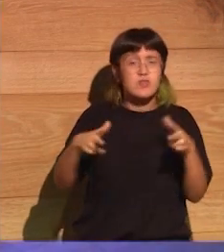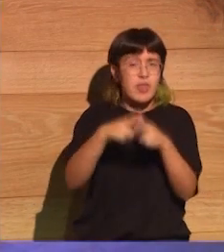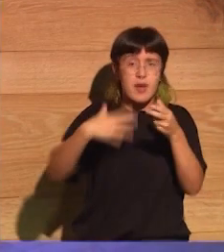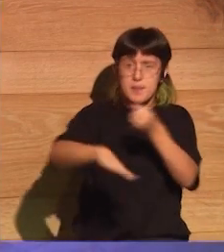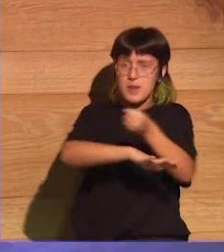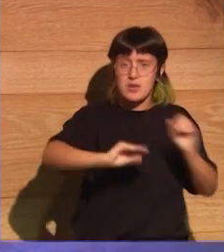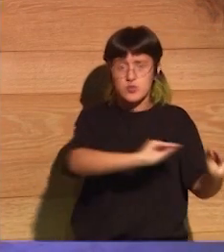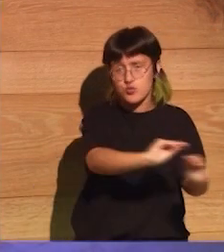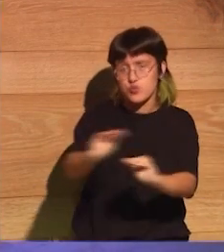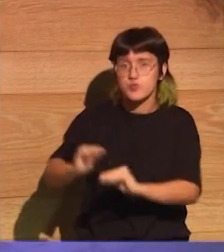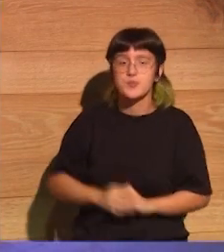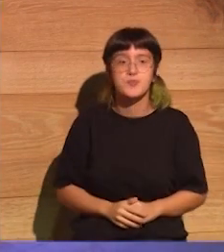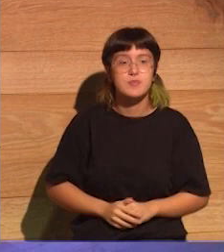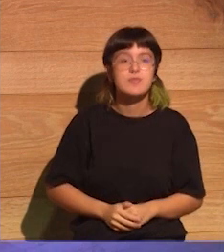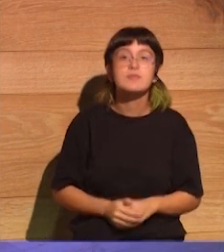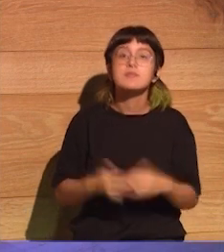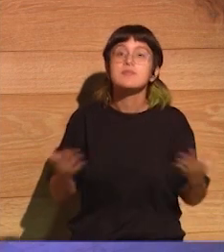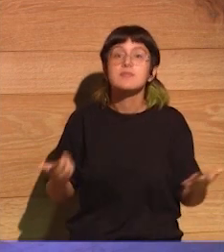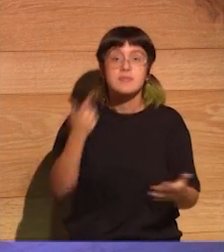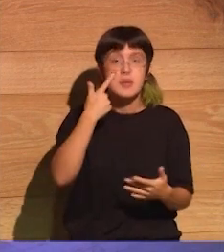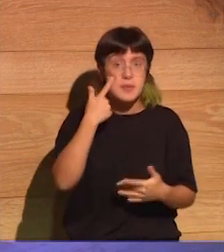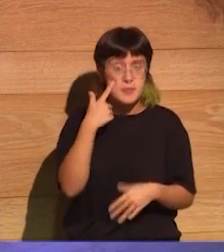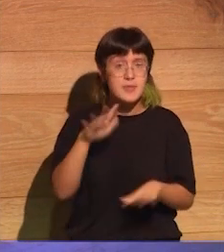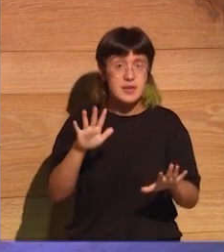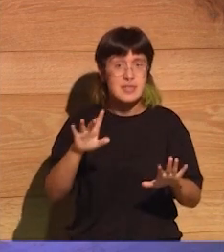Y fijaos que en estas seis ediciones, se dice pronto,